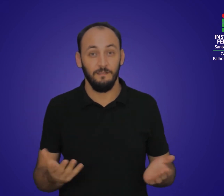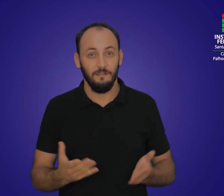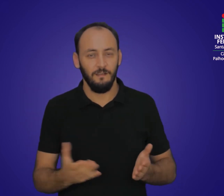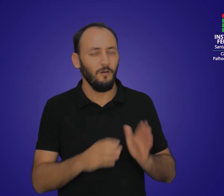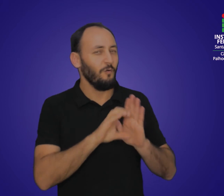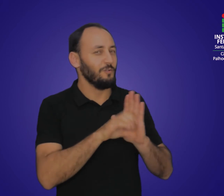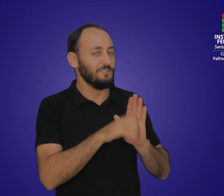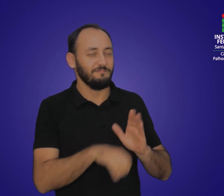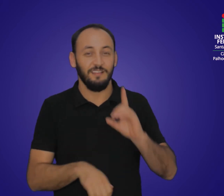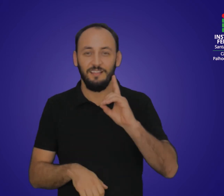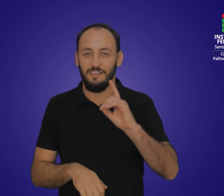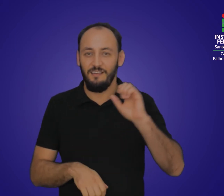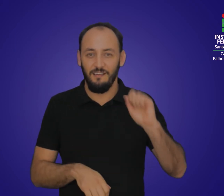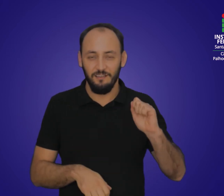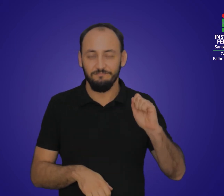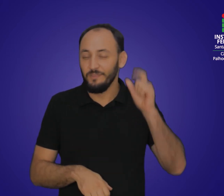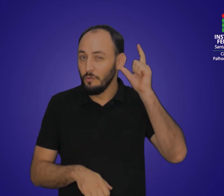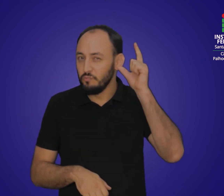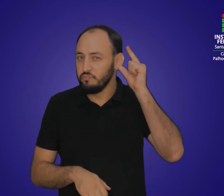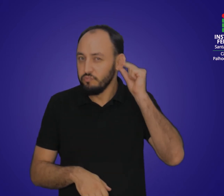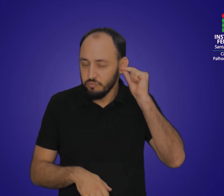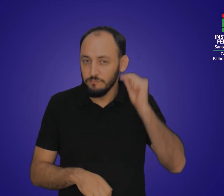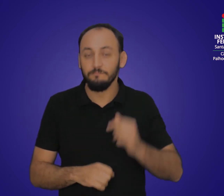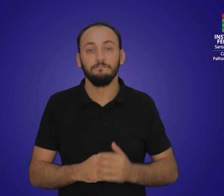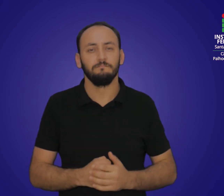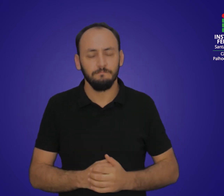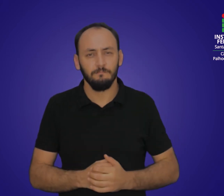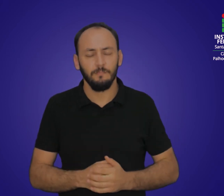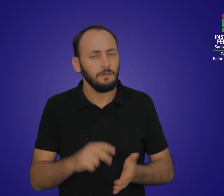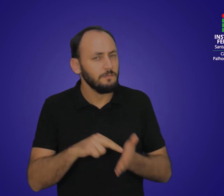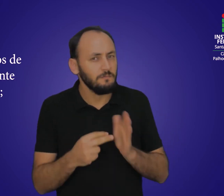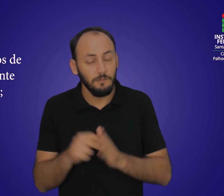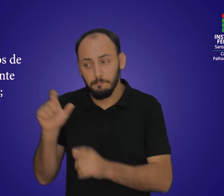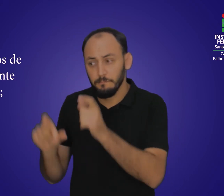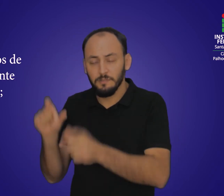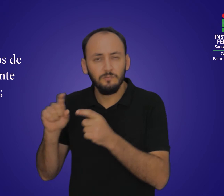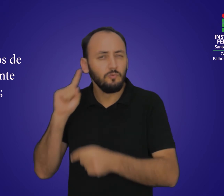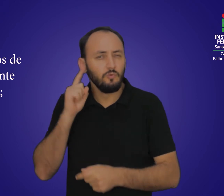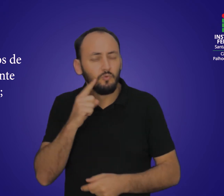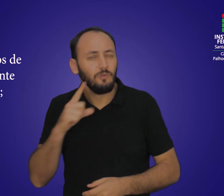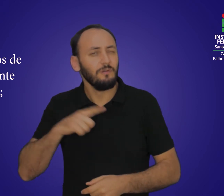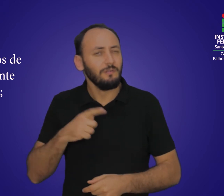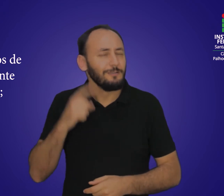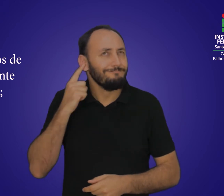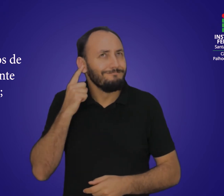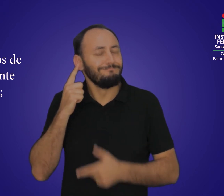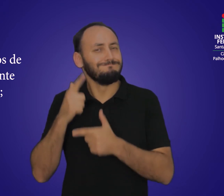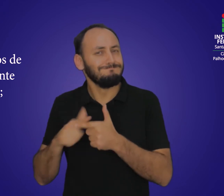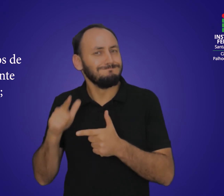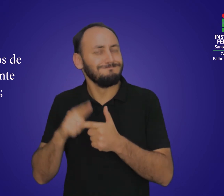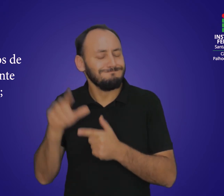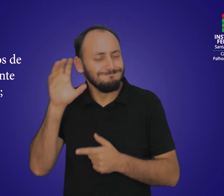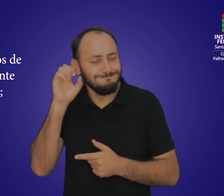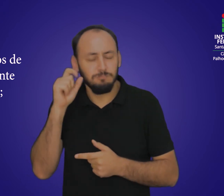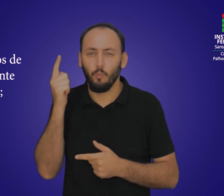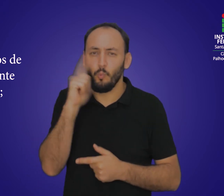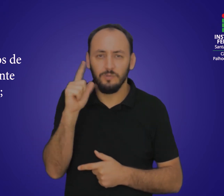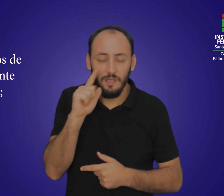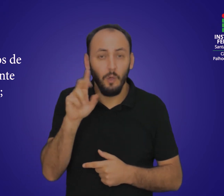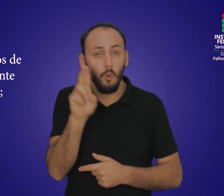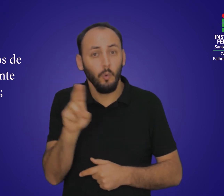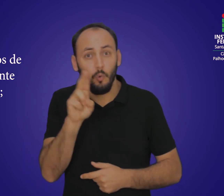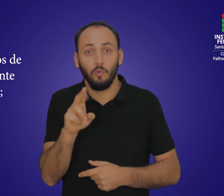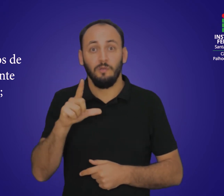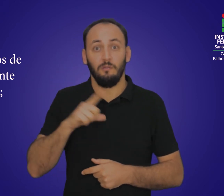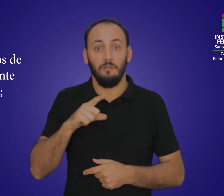Agora vamos para o significado do conceito de deficiente auditivo: algumas pessoas têm dificuldade em ouvir ou, às vezes, nem conseguem ouvir,